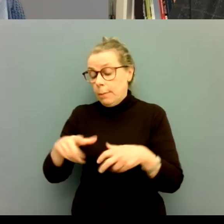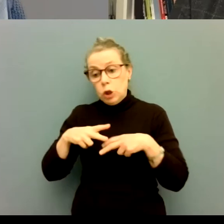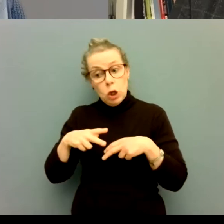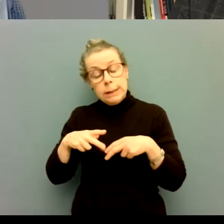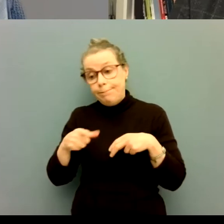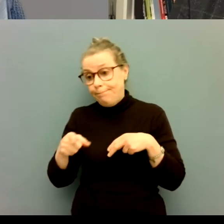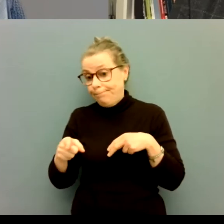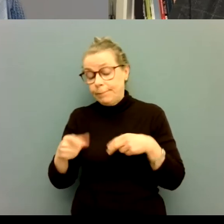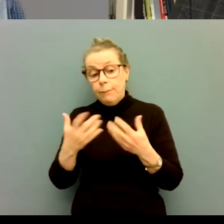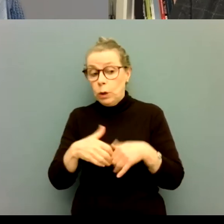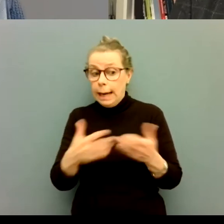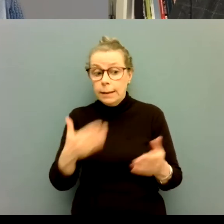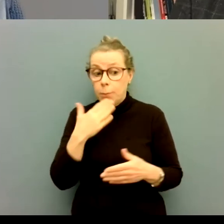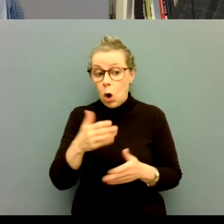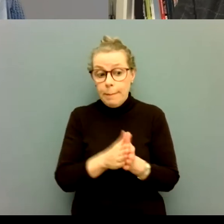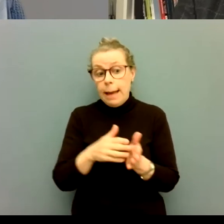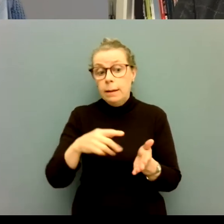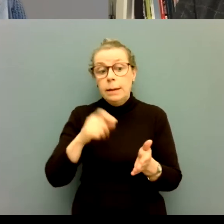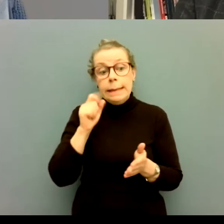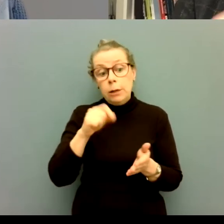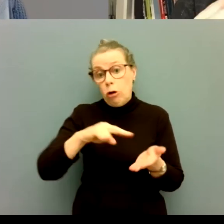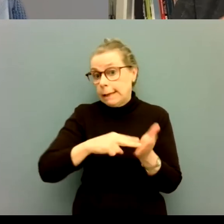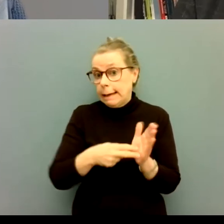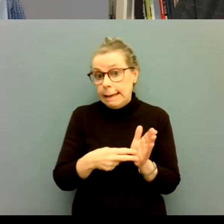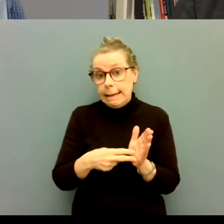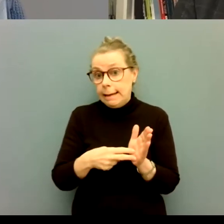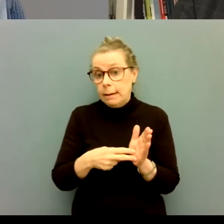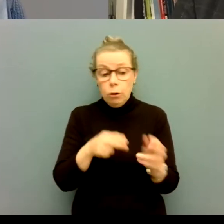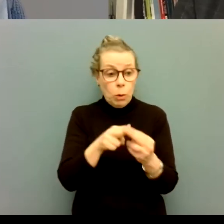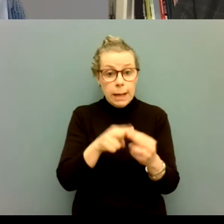För gruppen långtidsarbetslösa fungerar det inte alltid bra med-